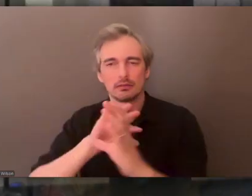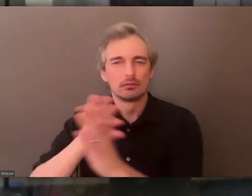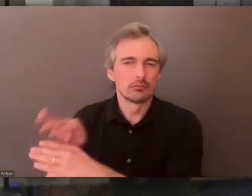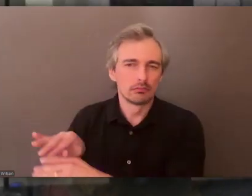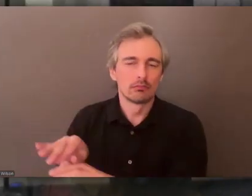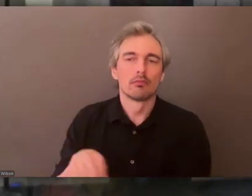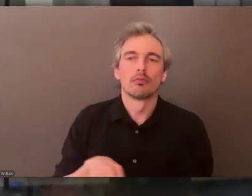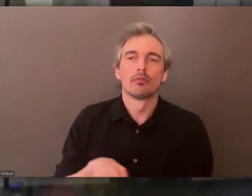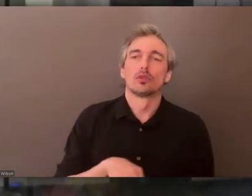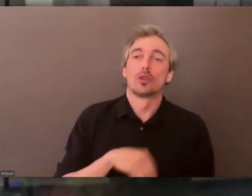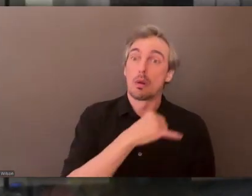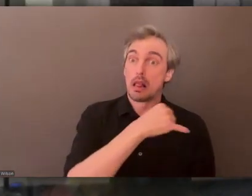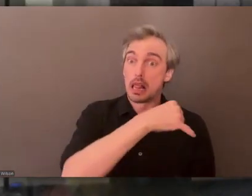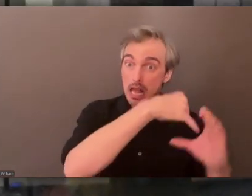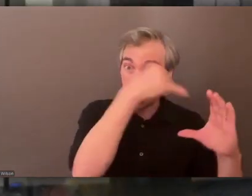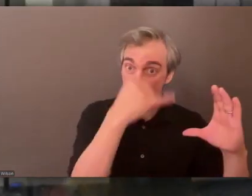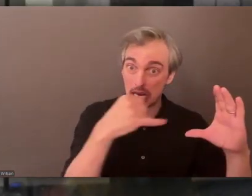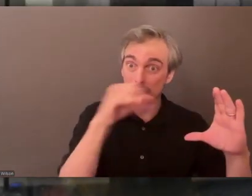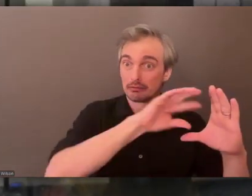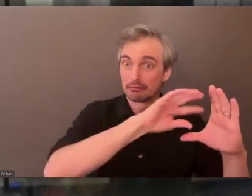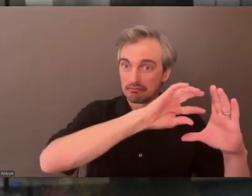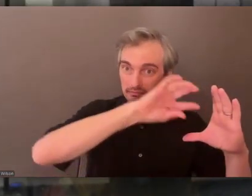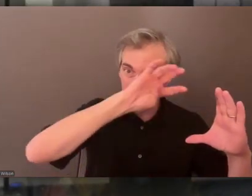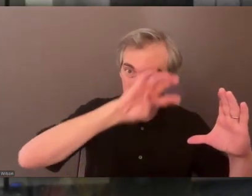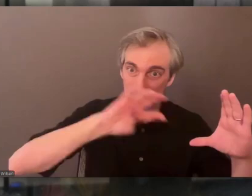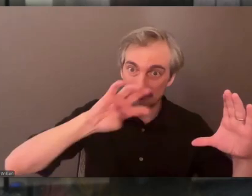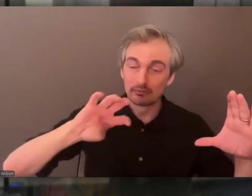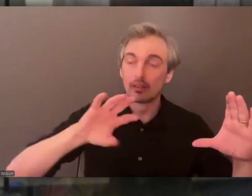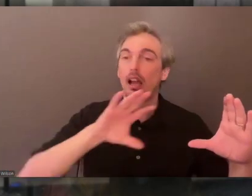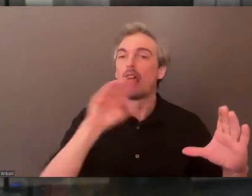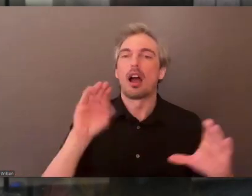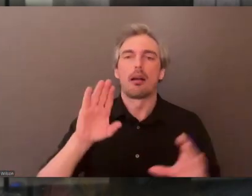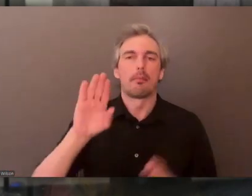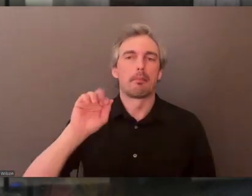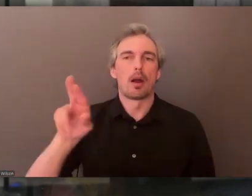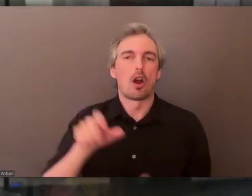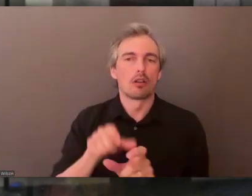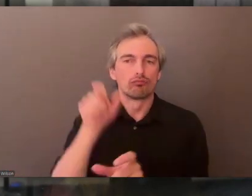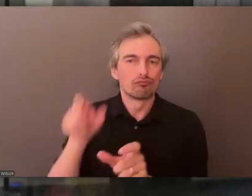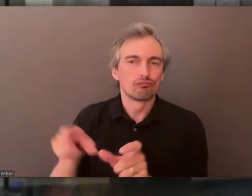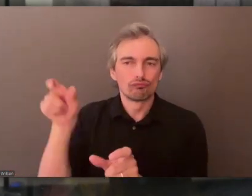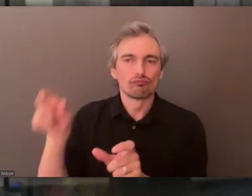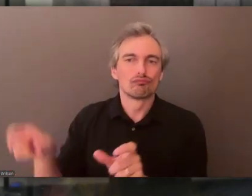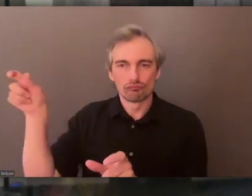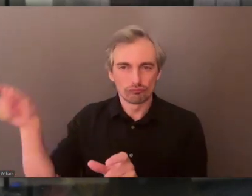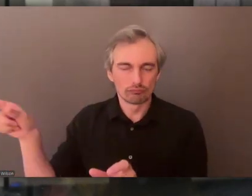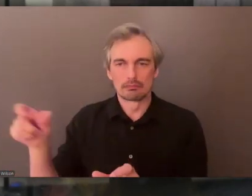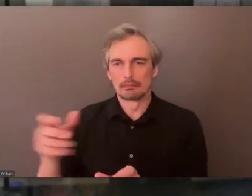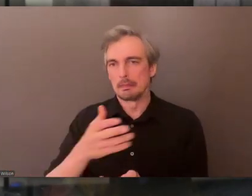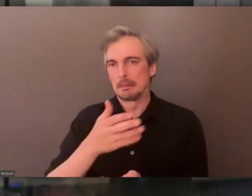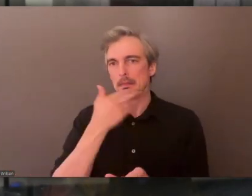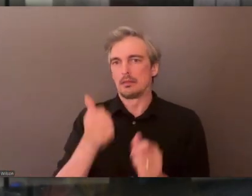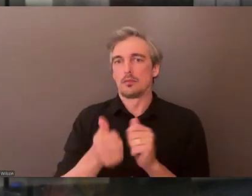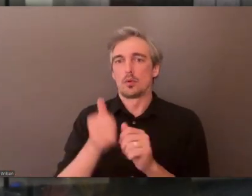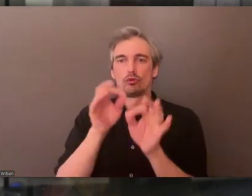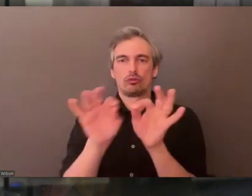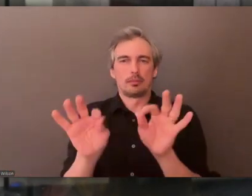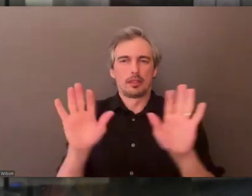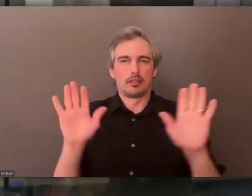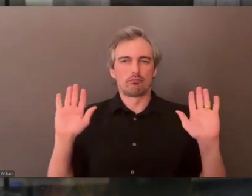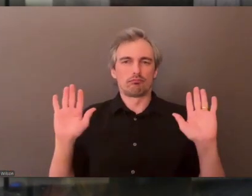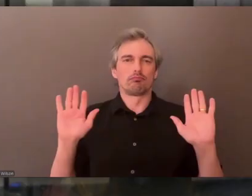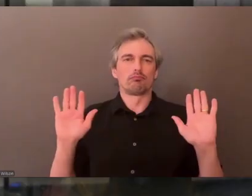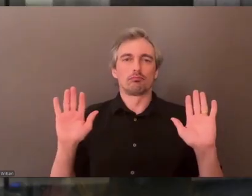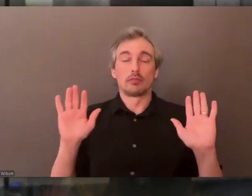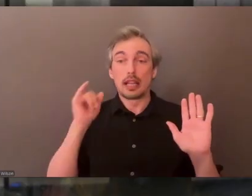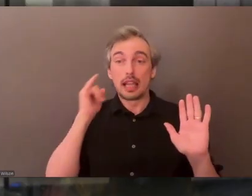しかし、再び言いますが、もしそれがあなたにとって忙しすぎるように見 えるなら、それは認知負荷に耐えられない人や、そのチャ ートを見るた